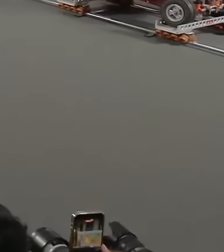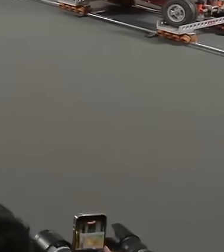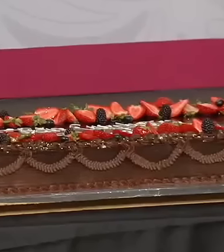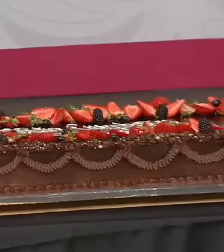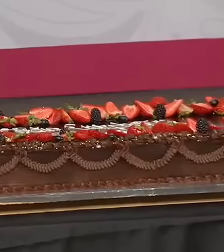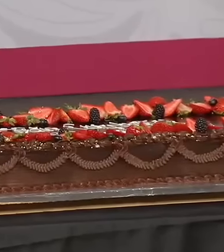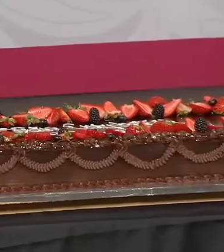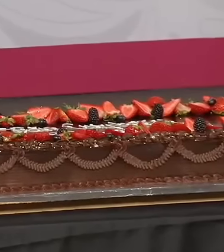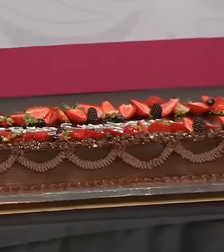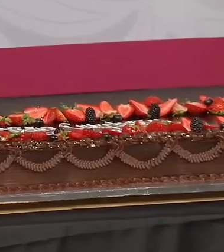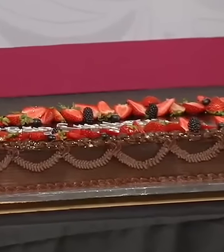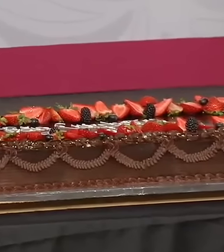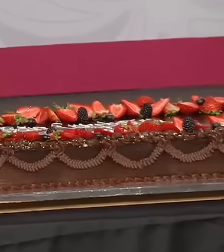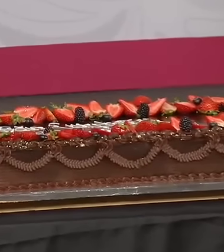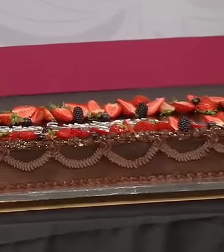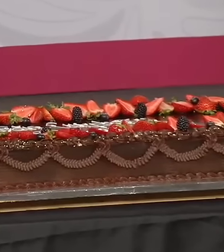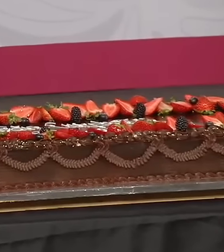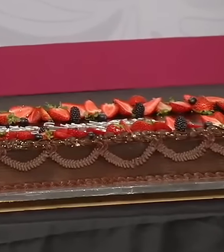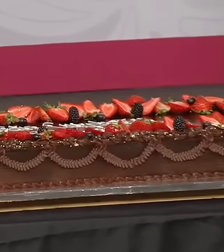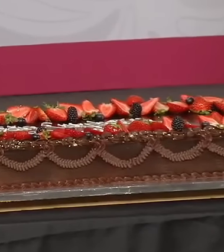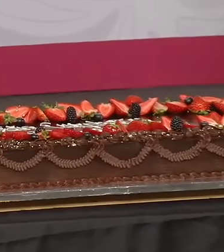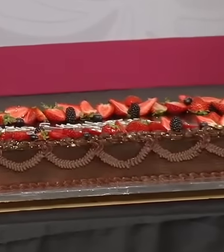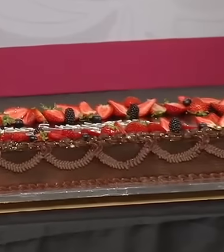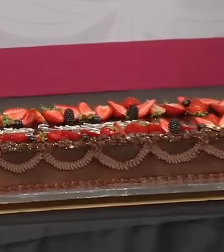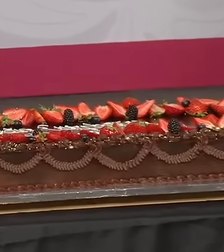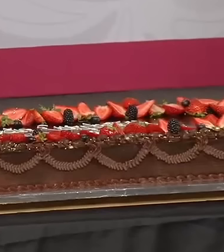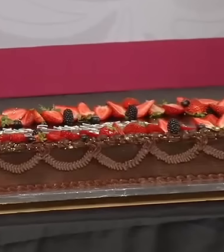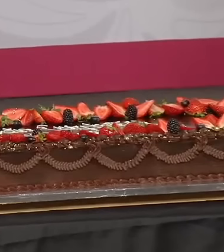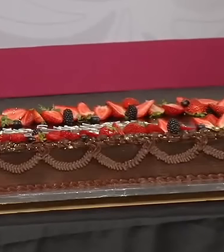hay una mujer que valora profundamente [música] el contacto humano y la gratitud.